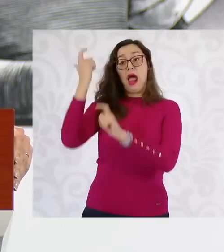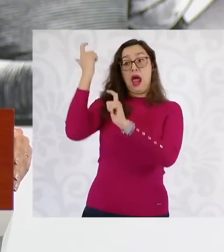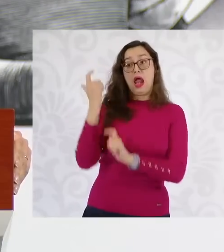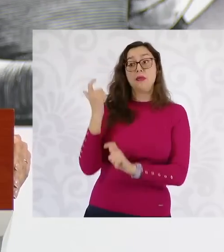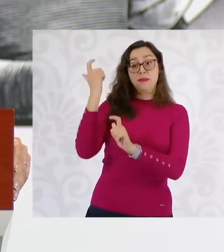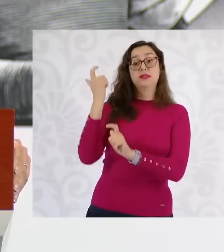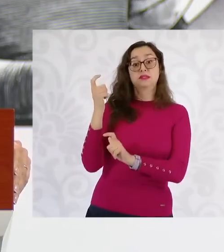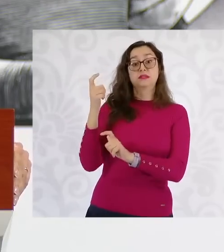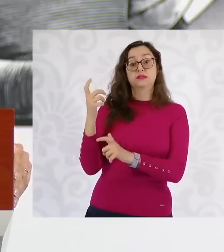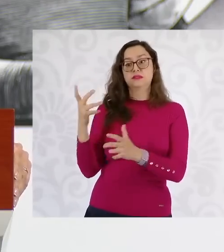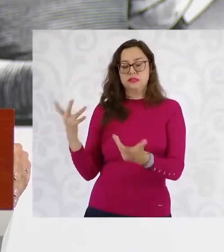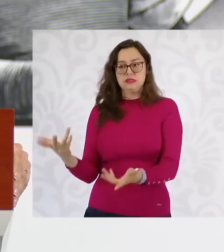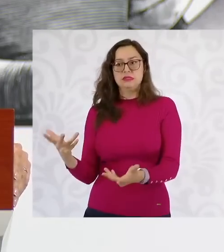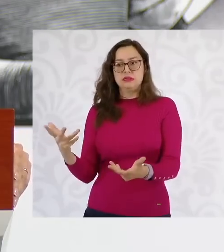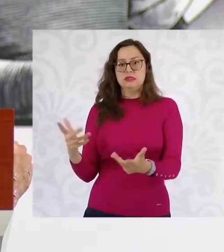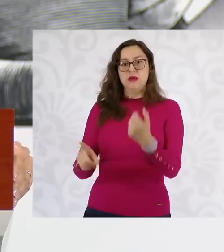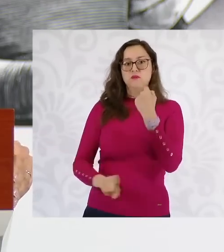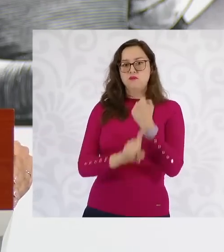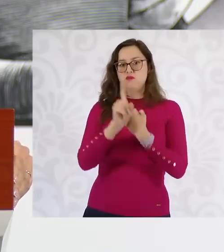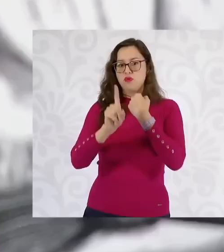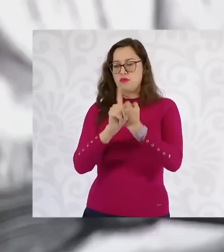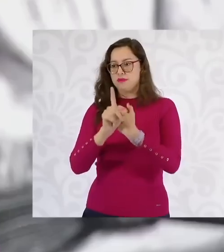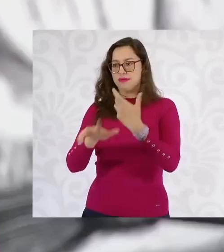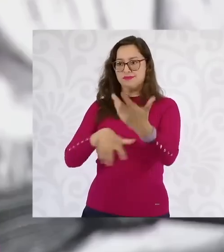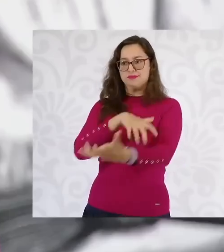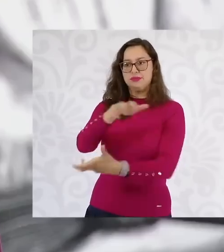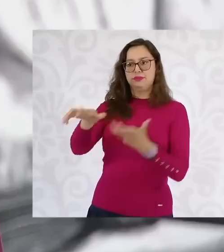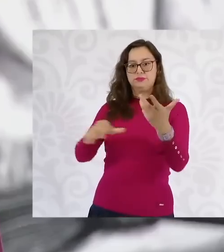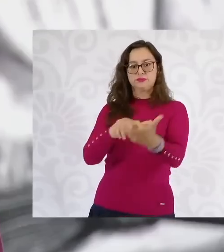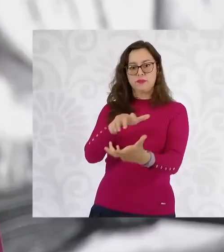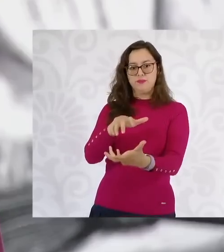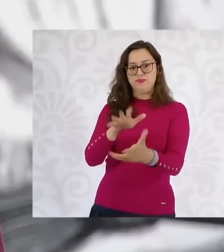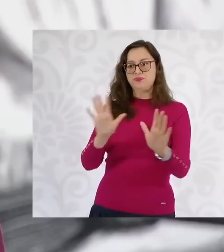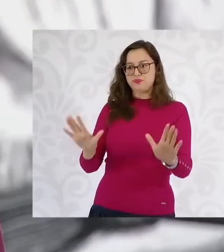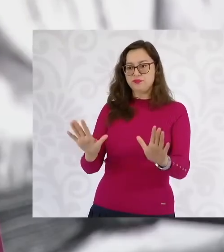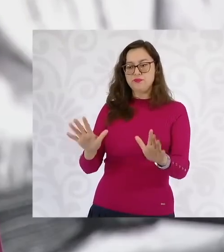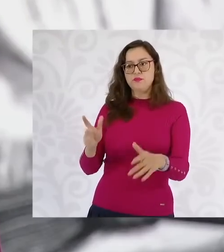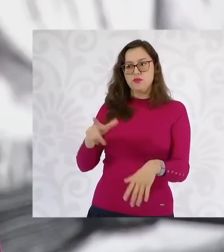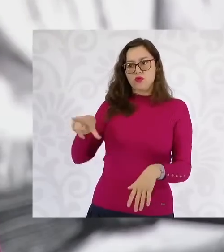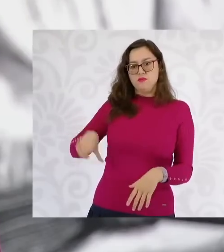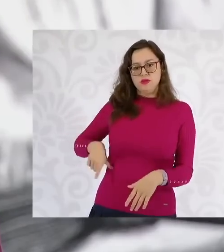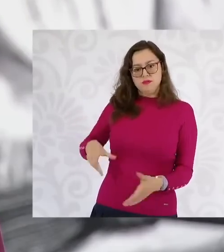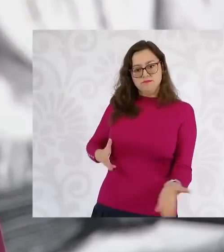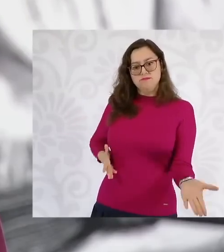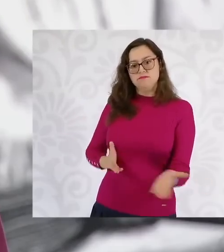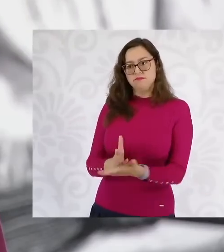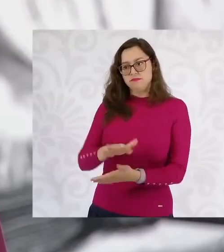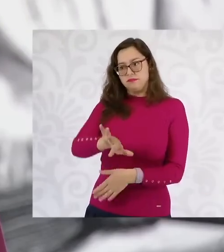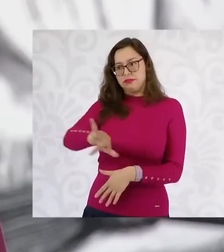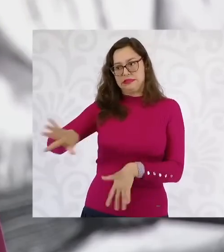su complicación se pudo entrar con una acción de pacificación para atender principalmente a las